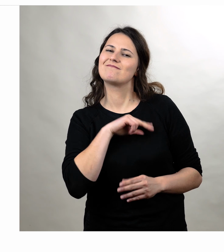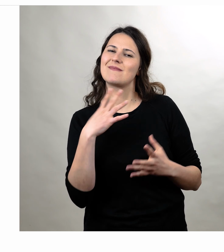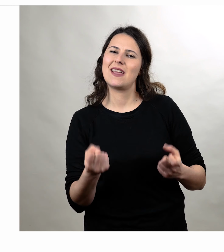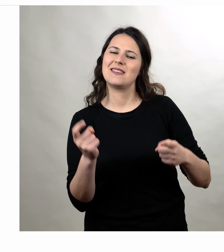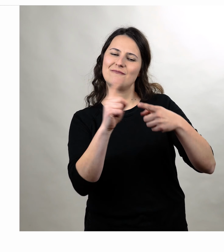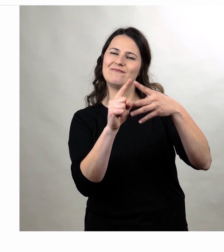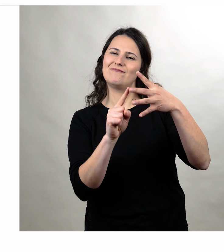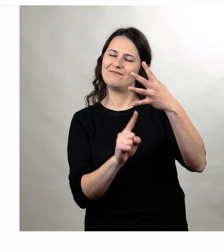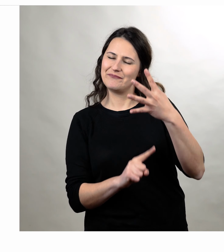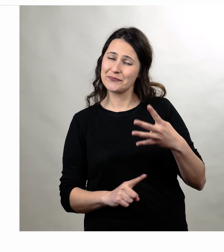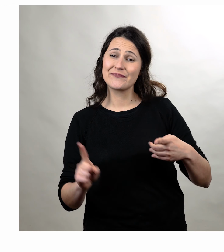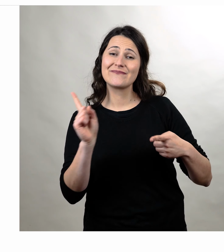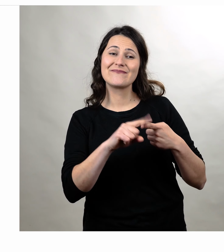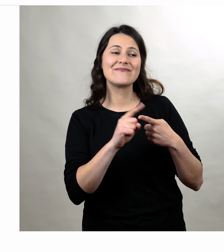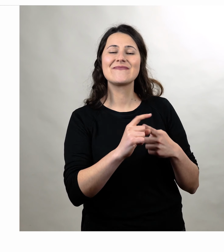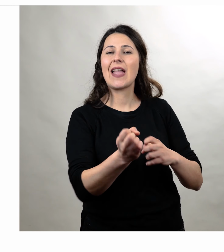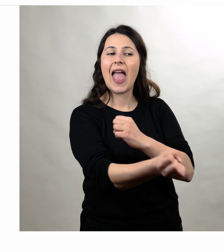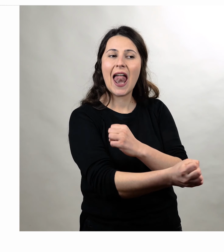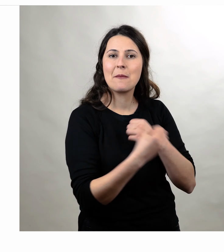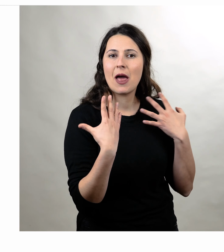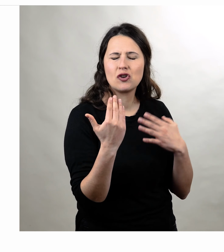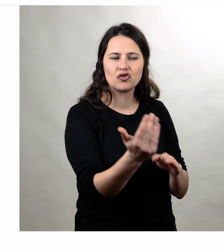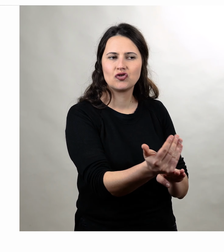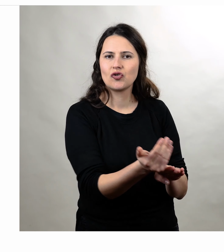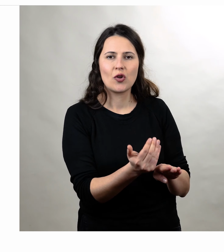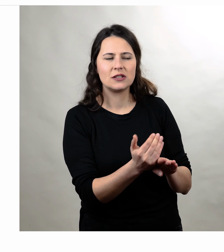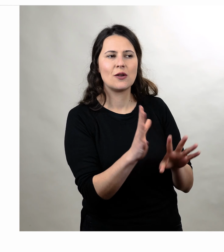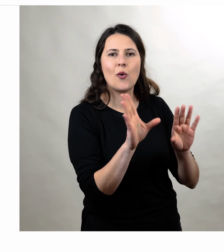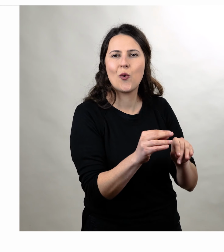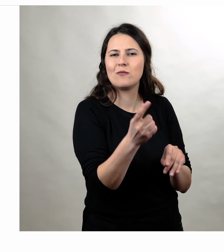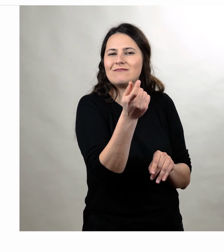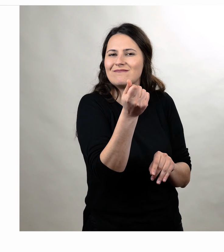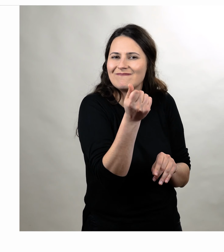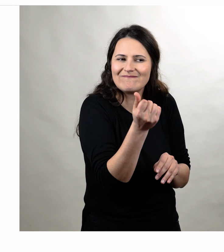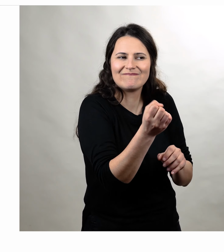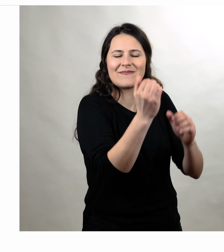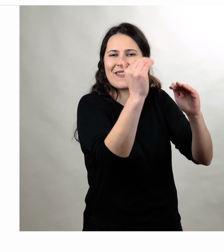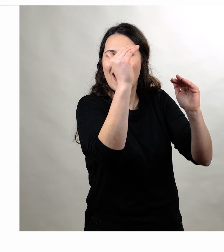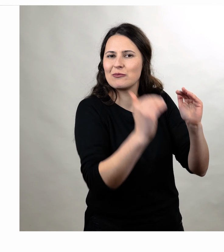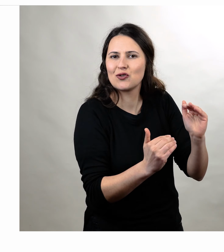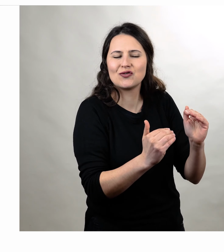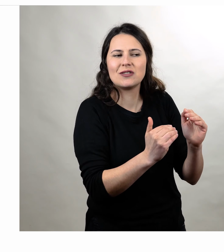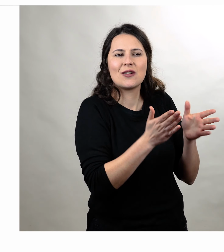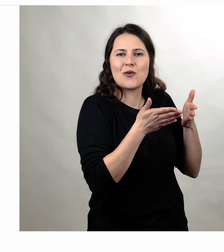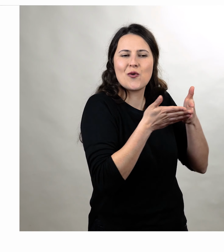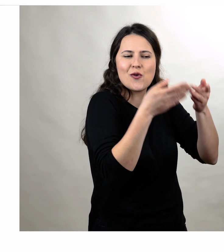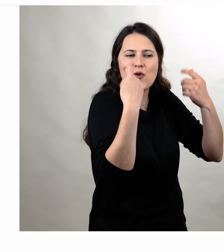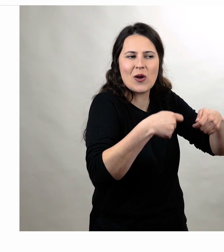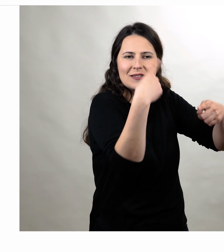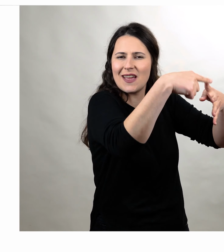Ενημέρωση για τις τιμές και τις εκπτώσεις κάθε κρουαζιέρας